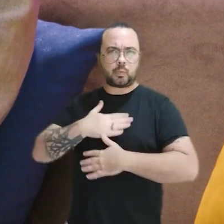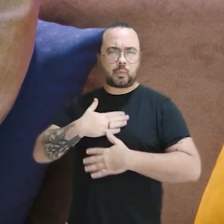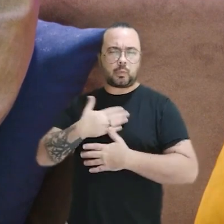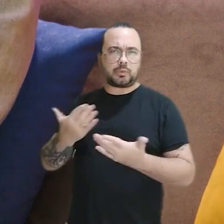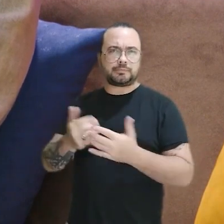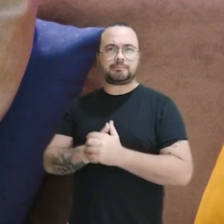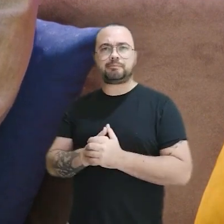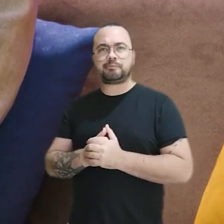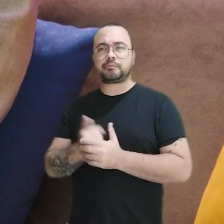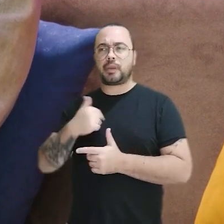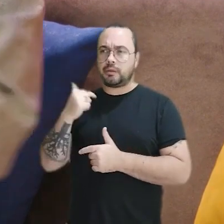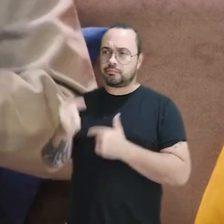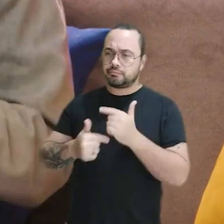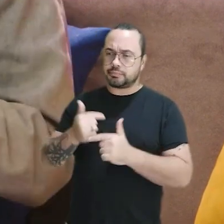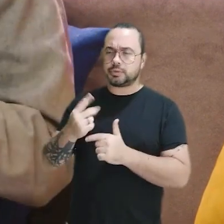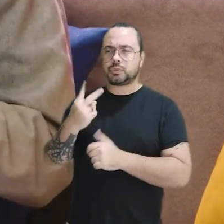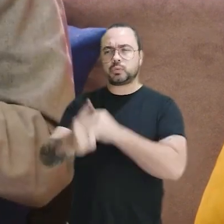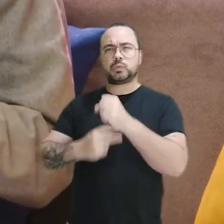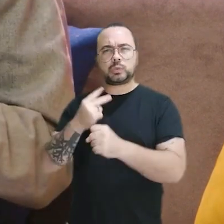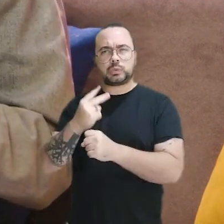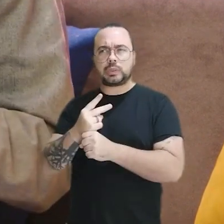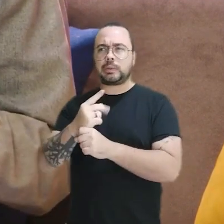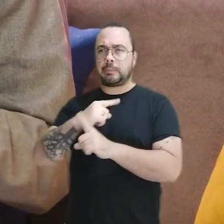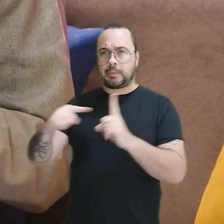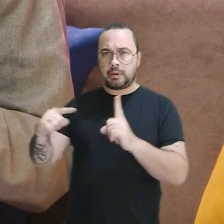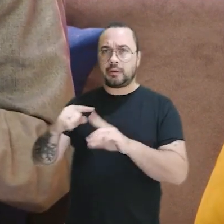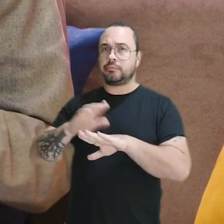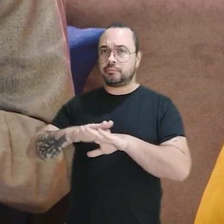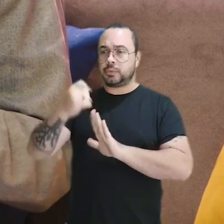né? Eu trabalhei dois anos e meio sendo roteirista da Band,